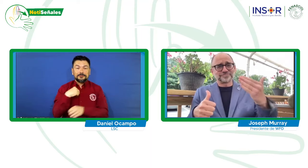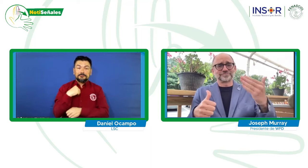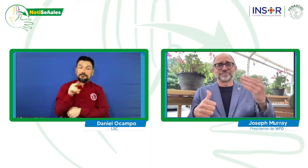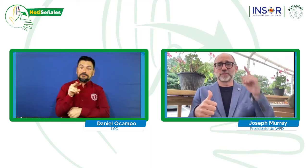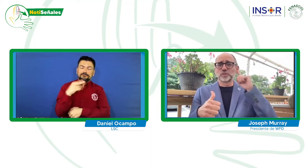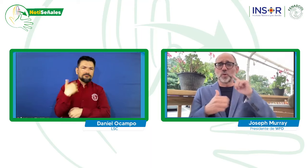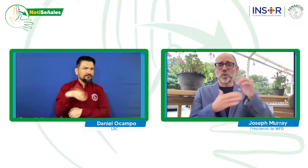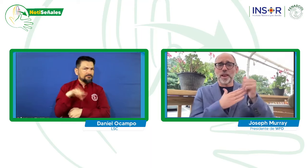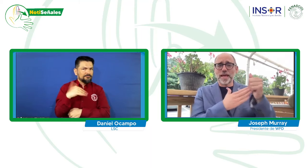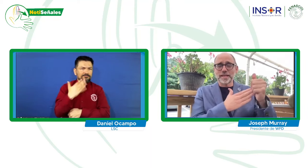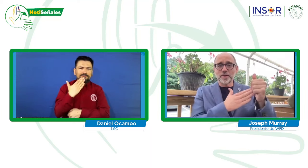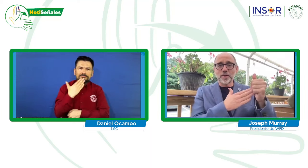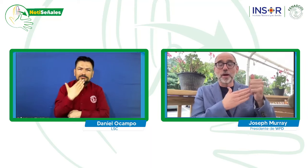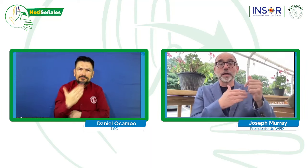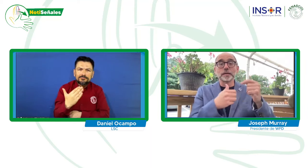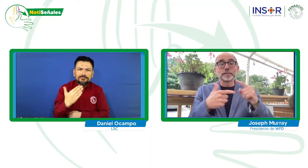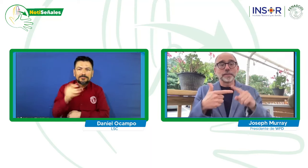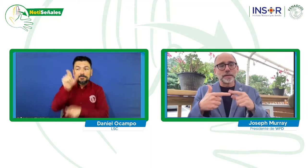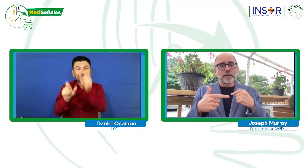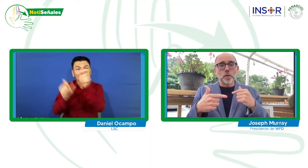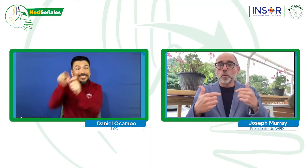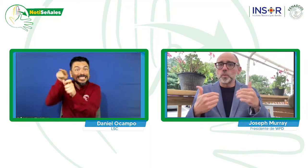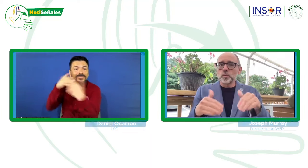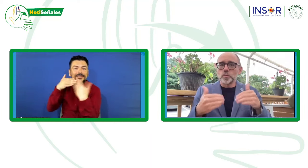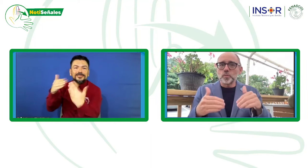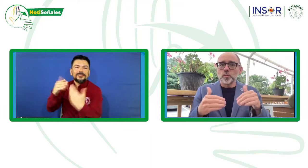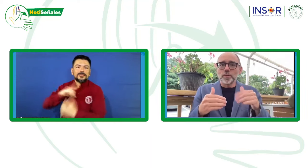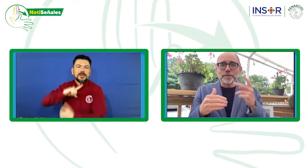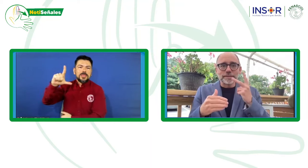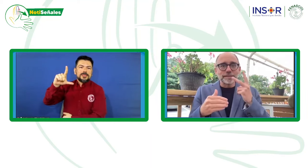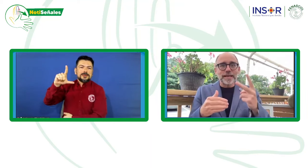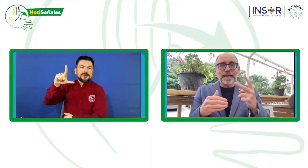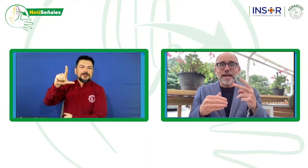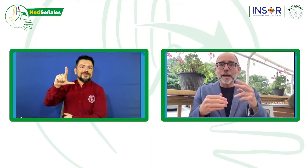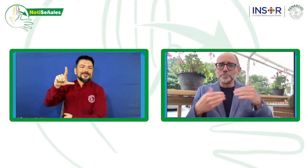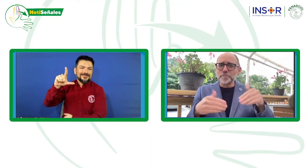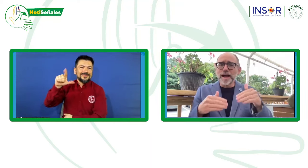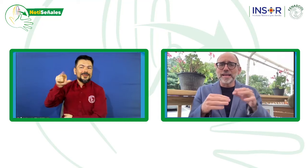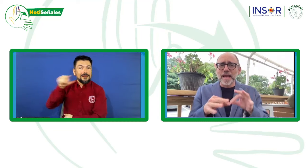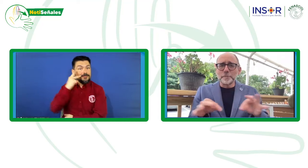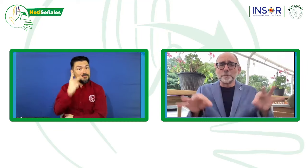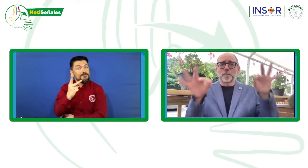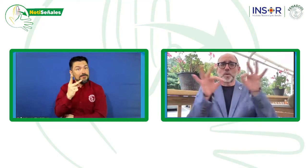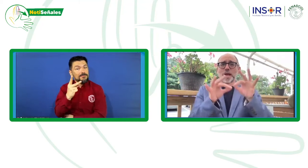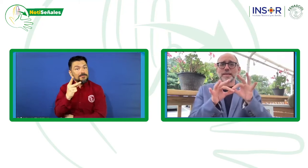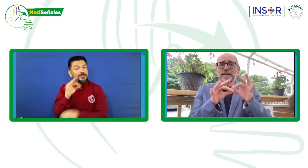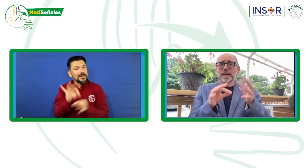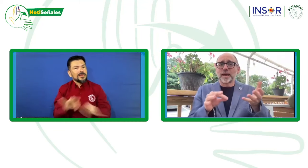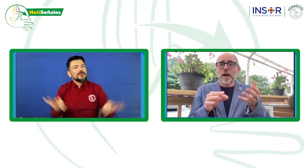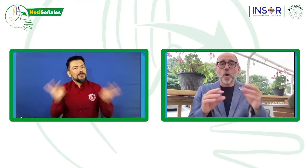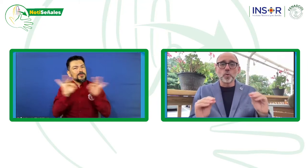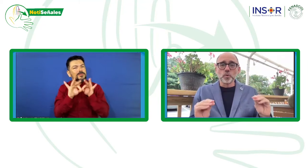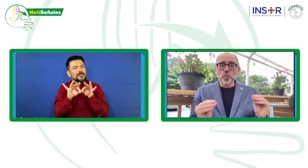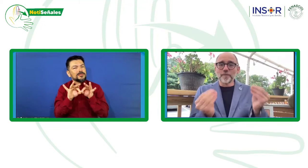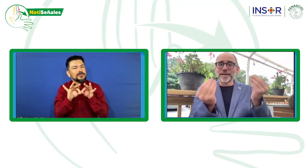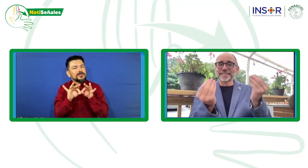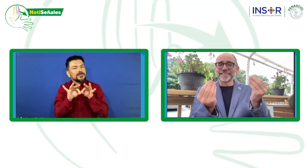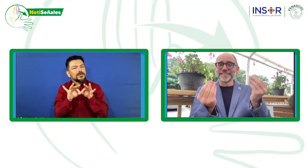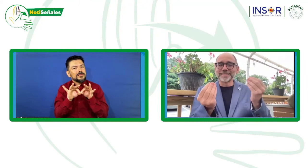formación, el resultado de una formación en liderazgo también.